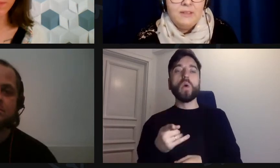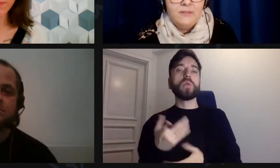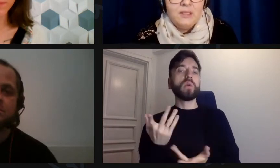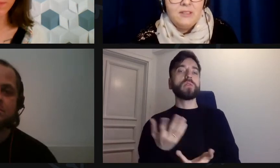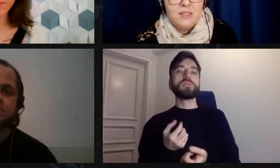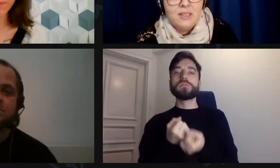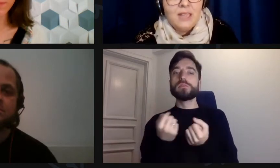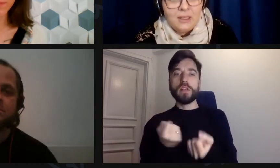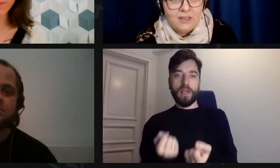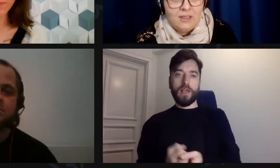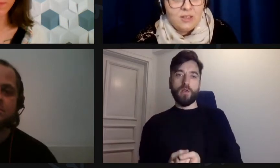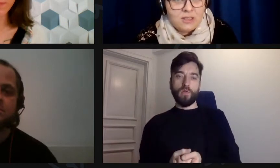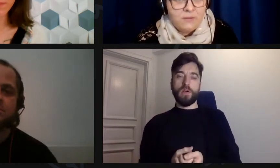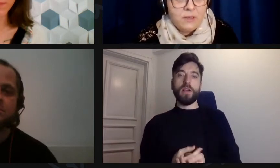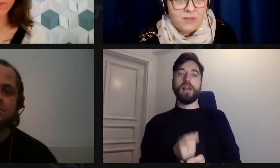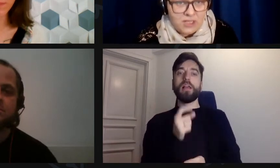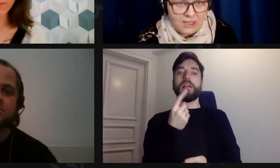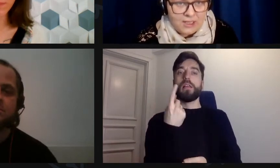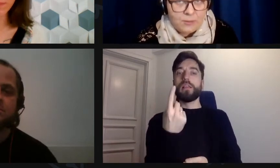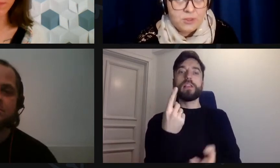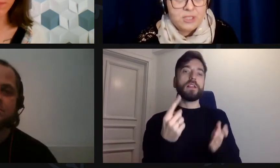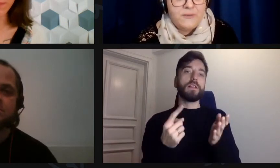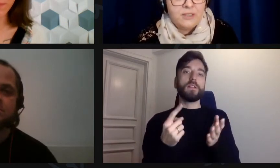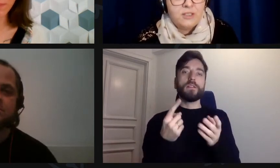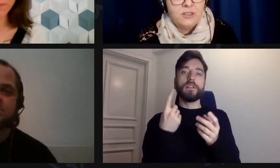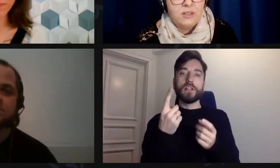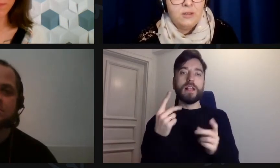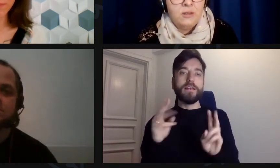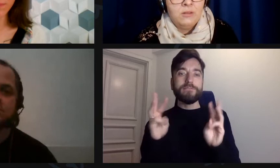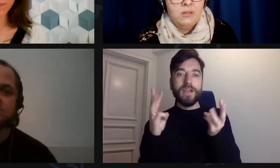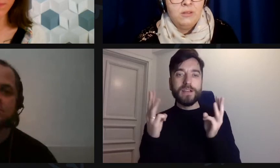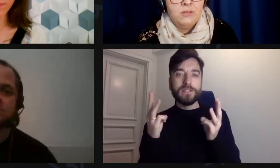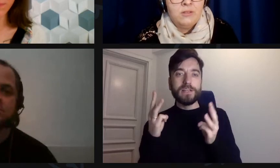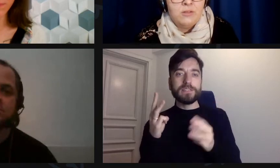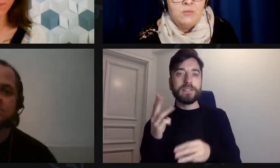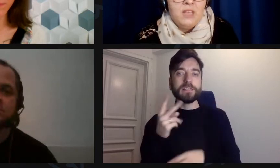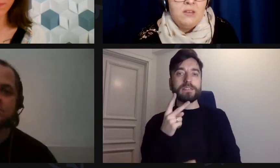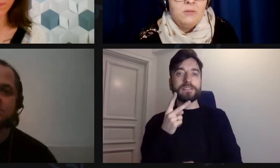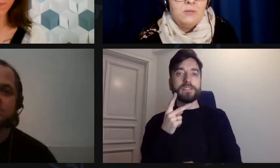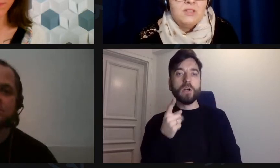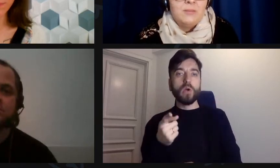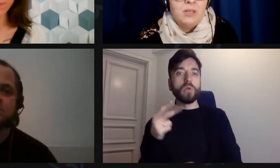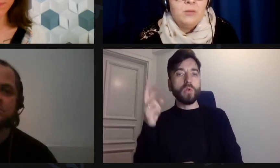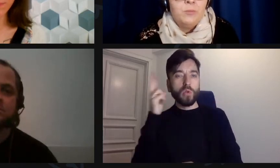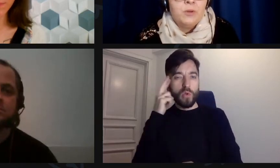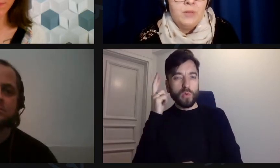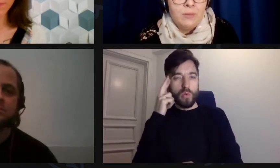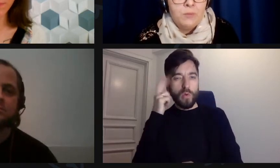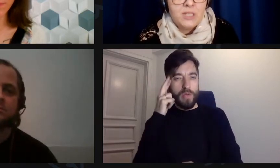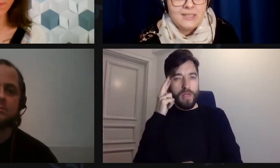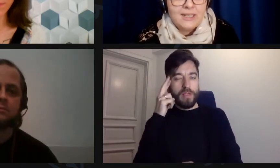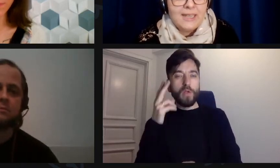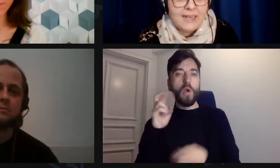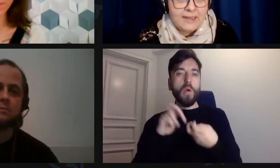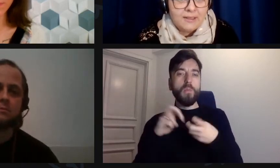nawet w tych jednorazowych warsztatach, świadczy o zrozumieniu problemu przez trenera.